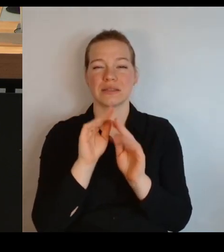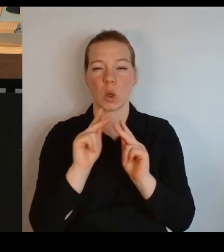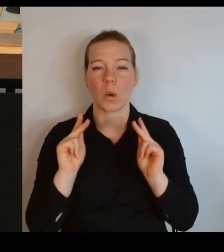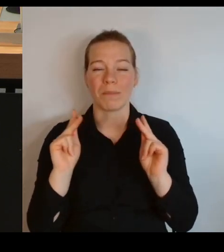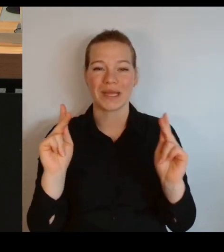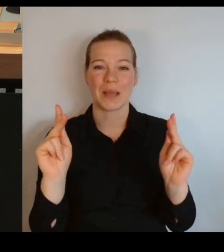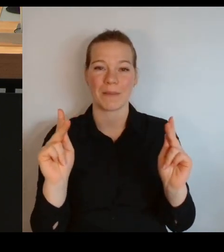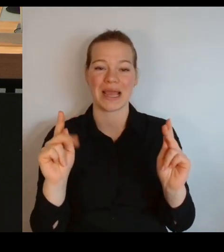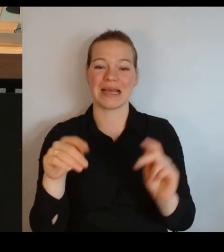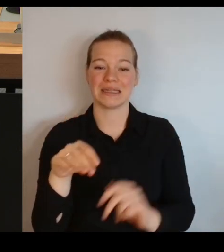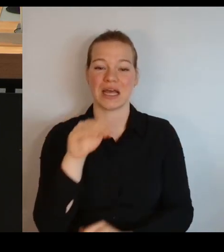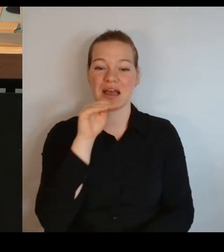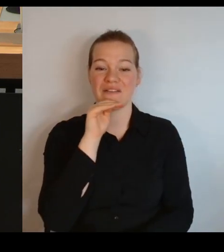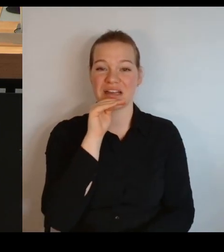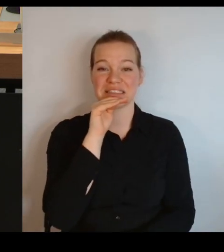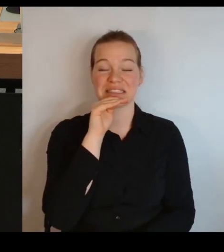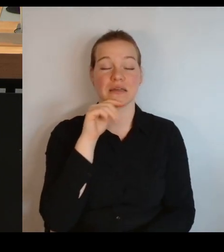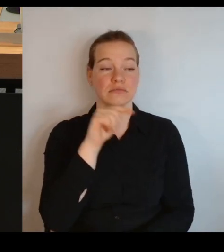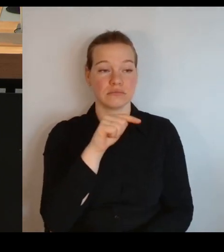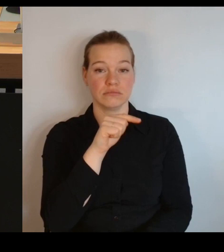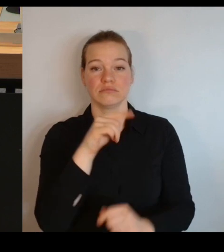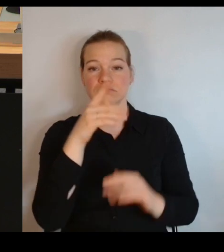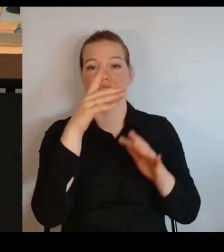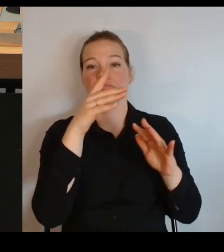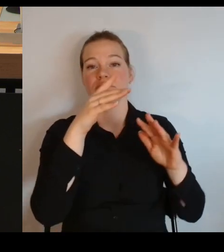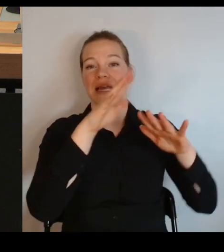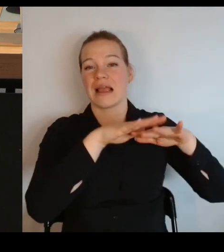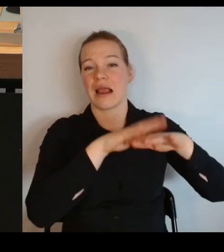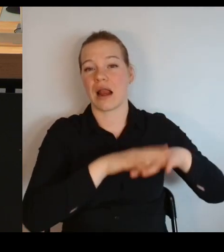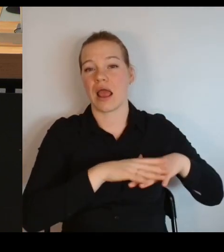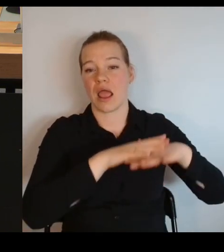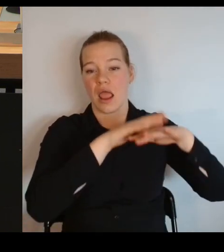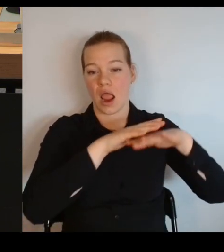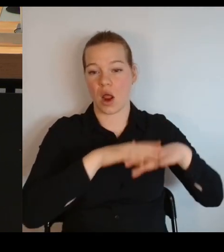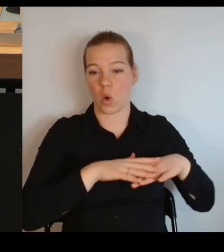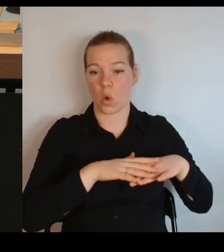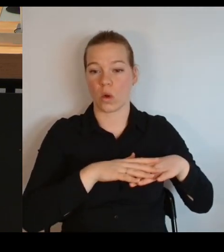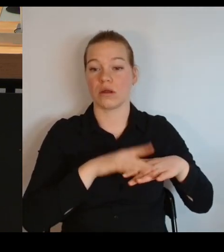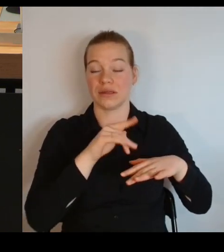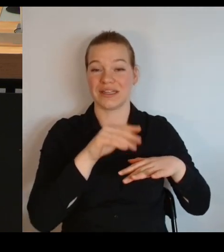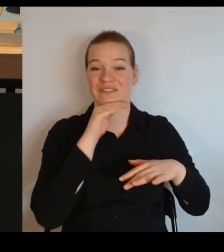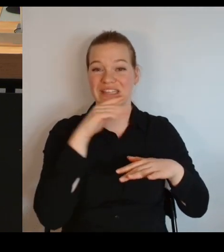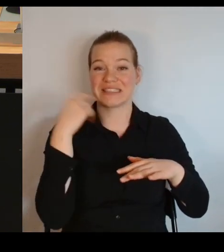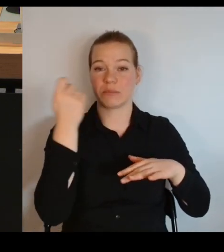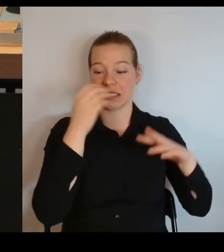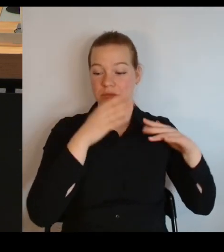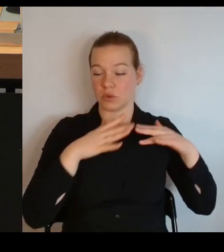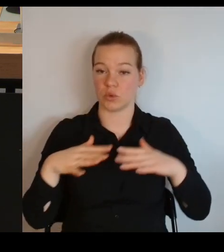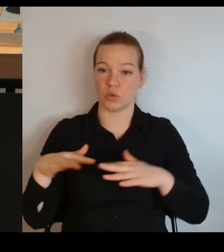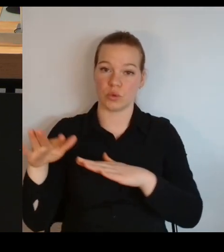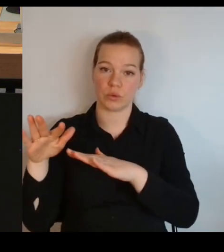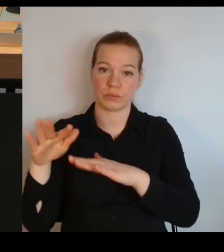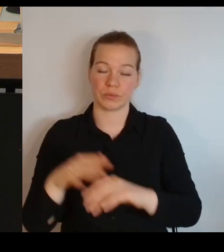Bisher gelangt leider nur ein kleiner Teil davon ins Grundwasser. Der überwiegende Teil verlässt Berlin über die Flüsse.